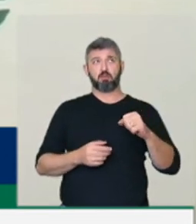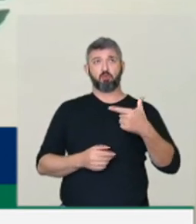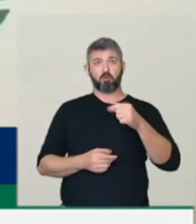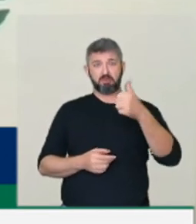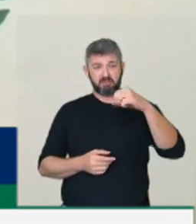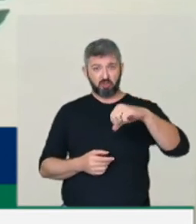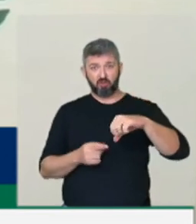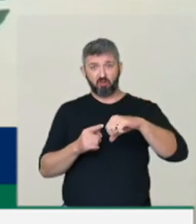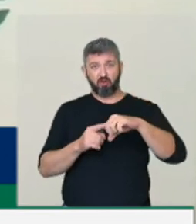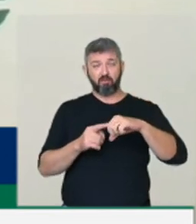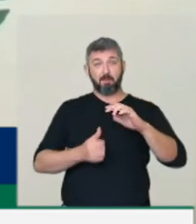2018. NO ANO PASSADO NÓS TIVEMOS UMA PRIMEIRA FASE QUE